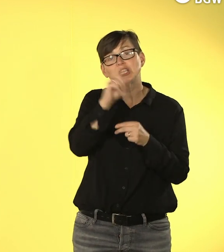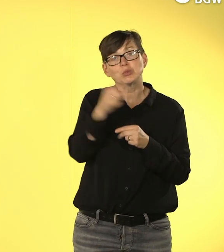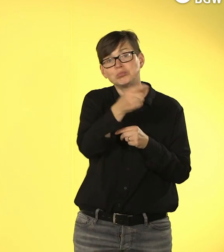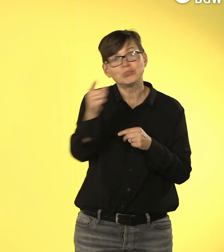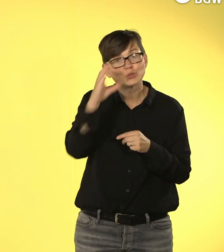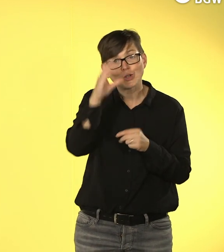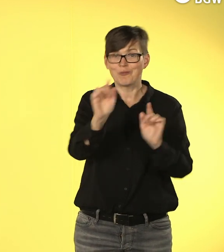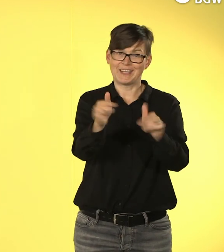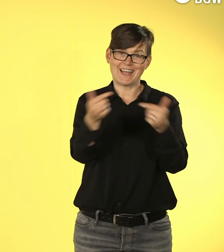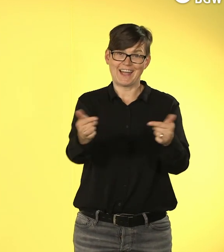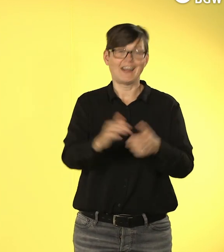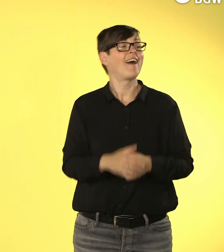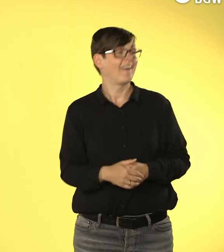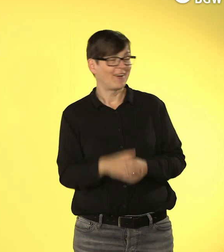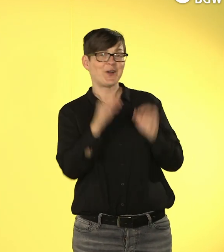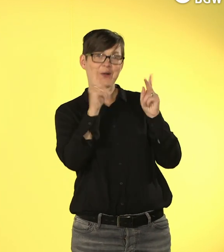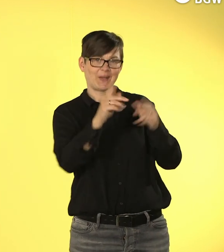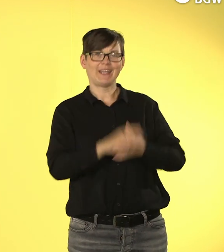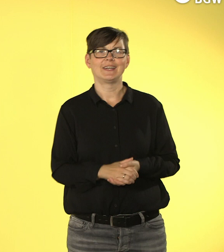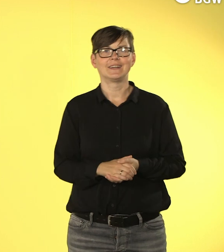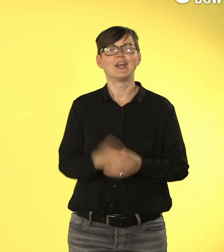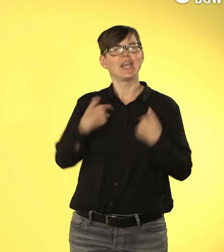Okay, ich verschickt das an Sie.